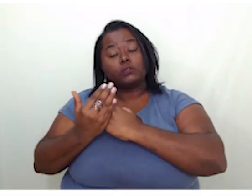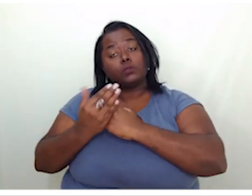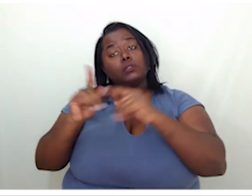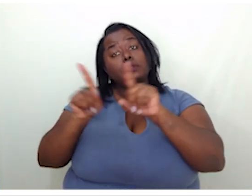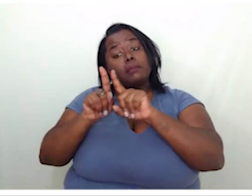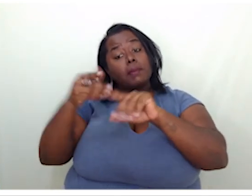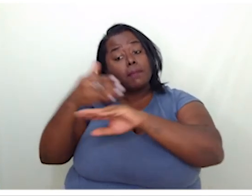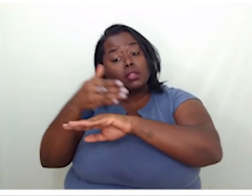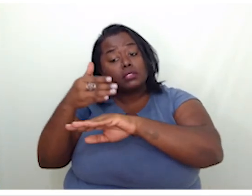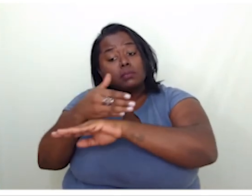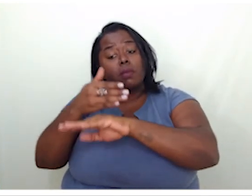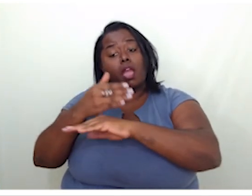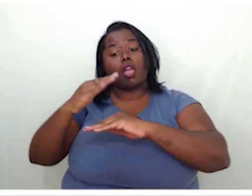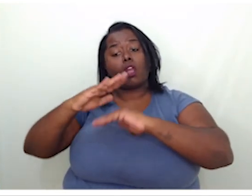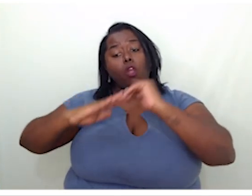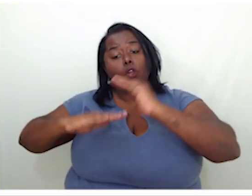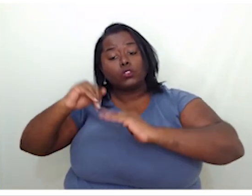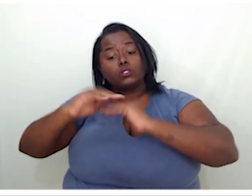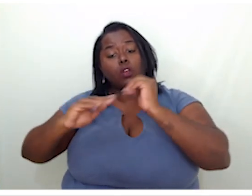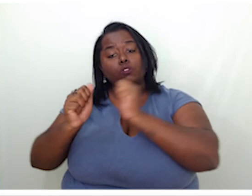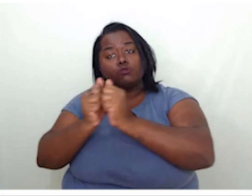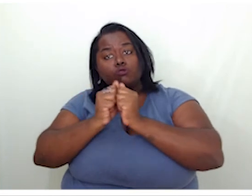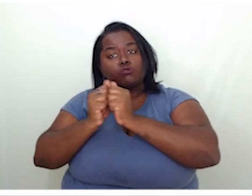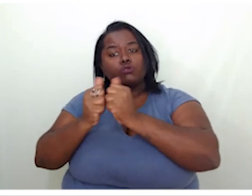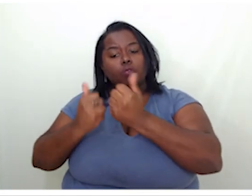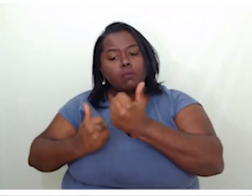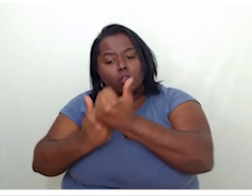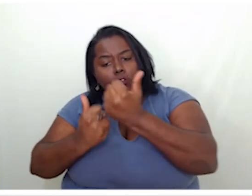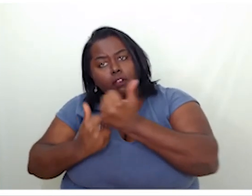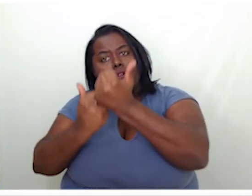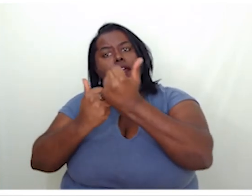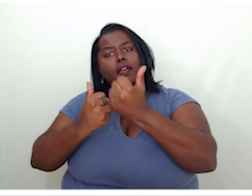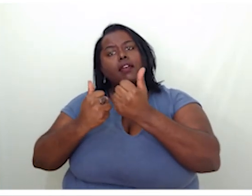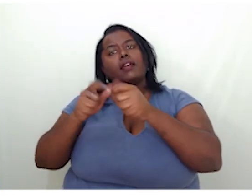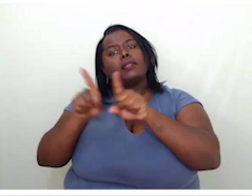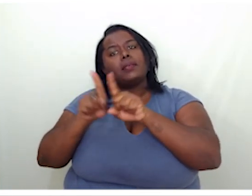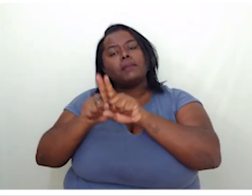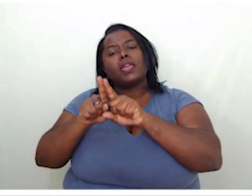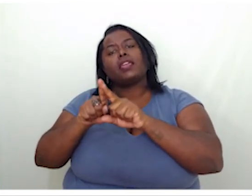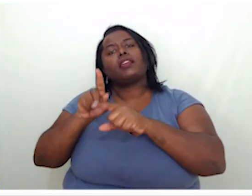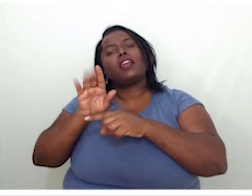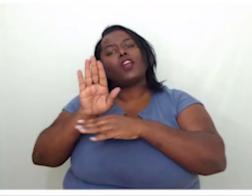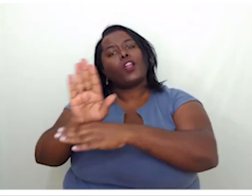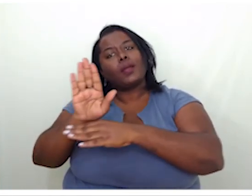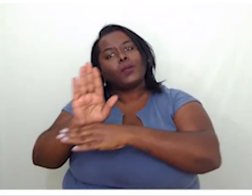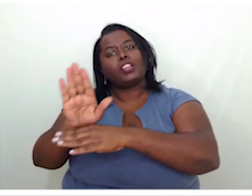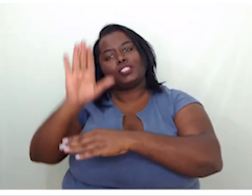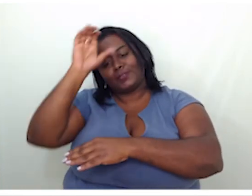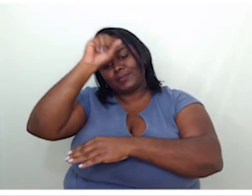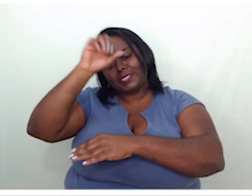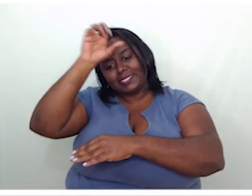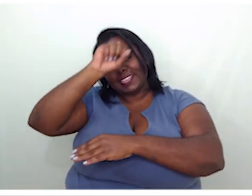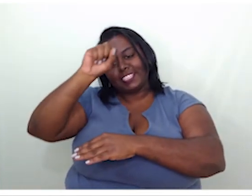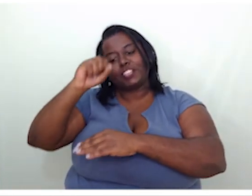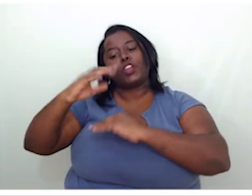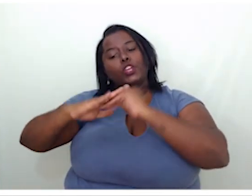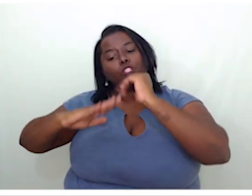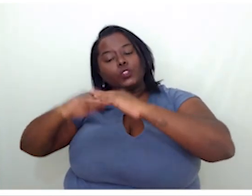mucha interacción y mucho diálogo, mucha discusión, y hacer cosas juntos.